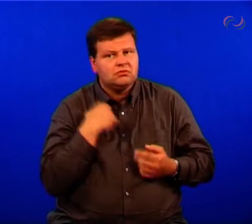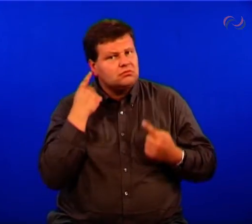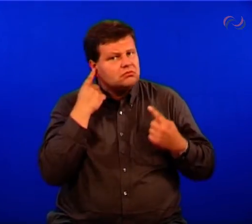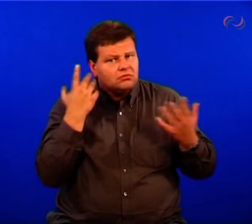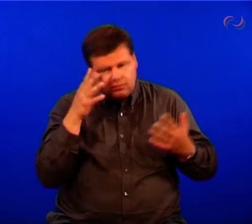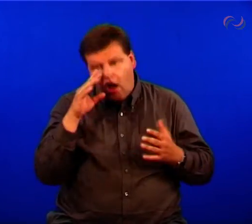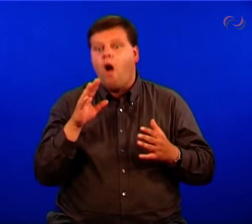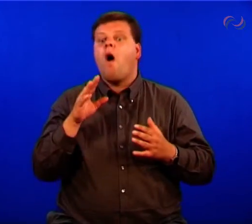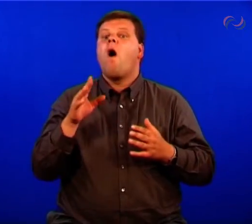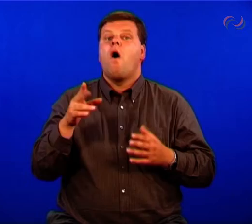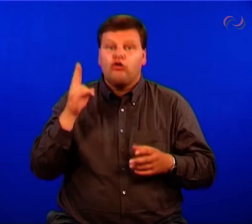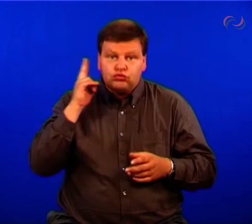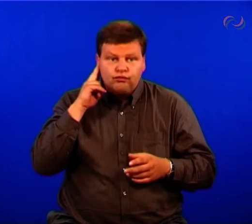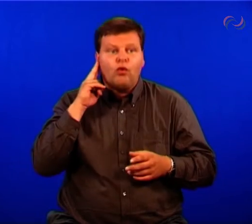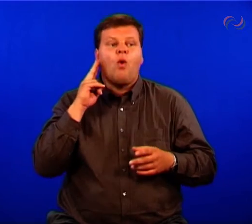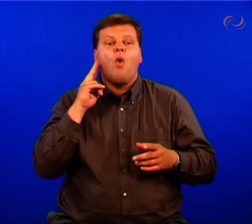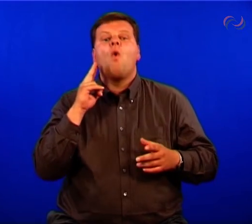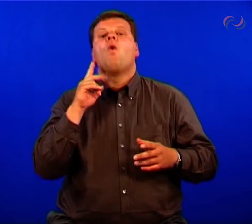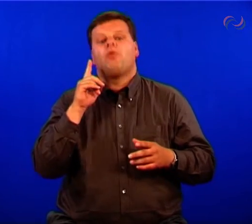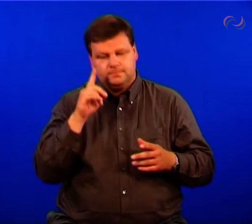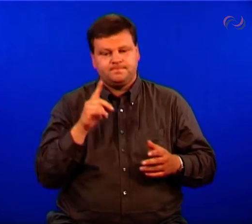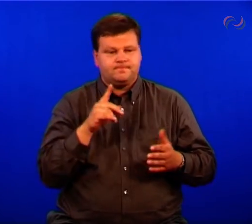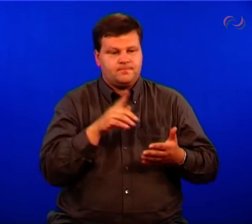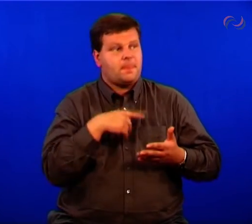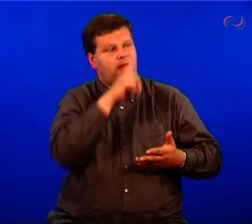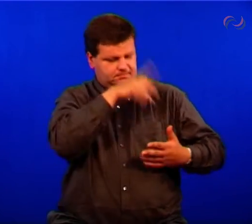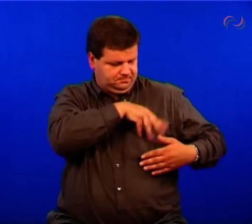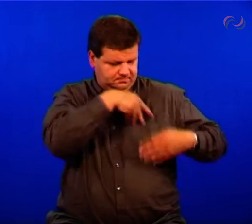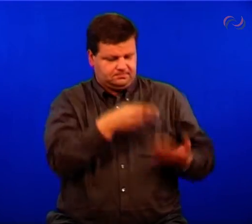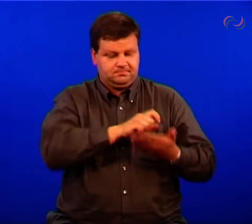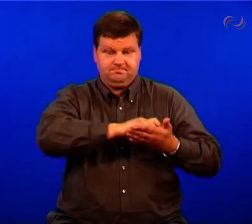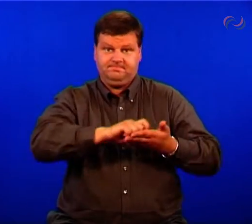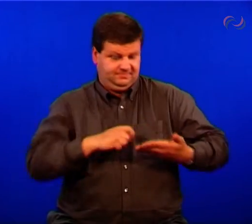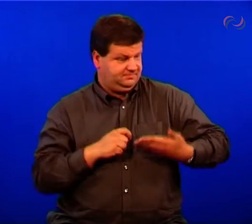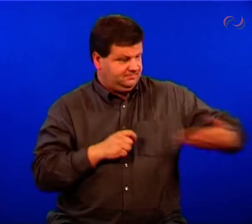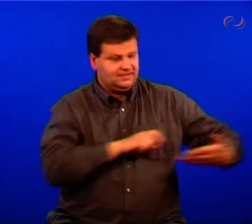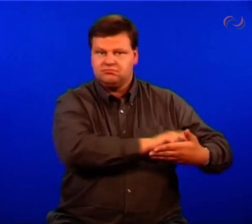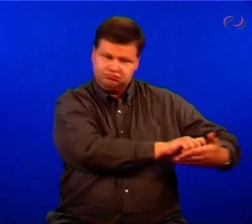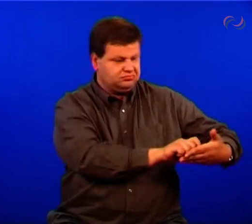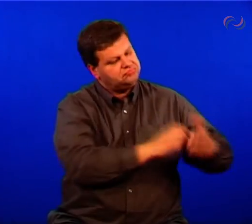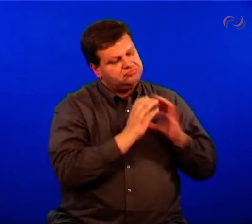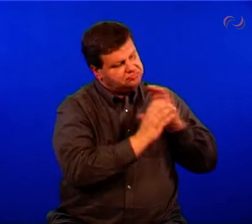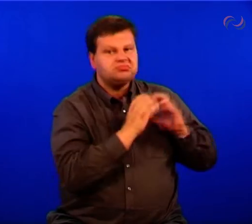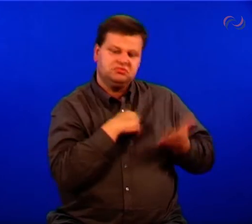„Ég heyri ekkert.“ „Oooo ertu heyrnarlaus.“ Heyrnarlausi maðurinn tók upp skrifblokk sem hann var með í brjóstvasanum og þeir fóru að skrifast á.